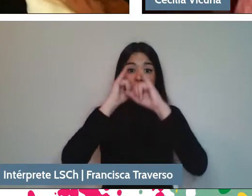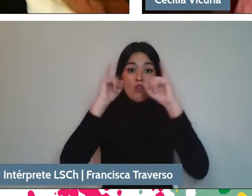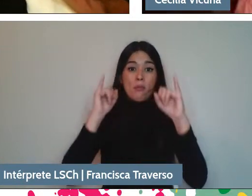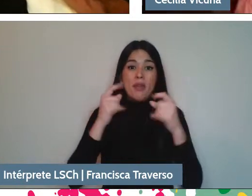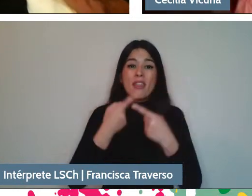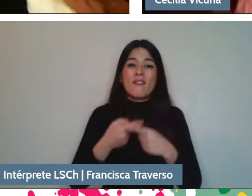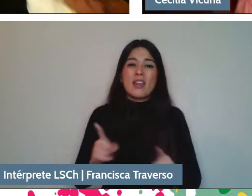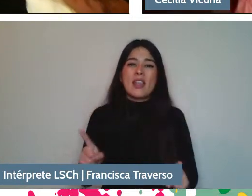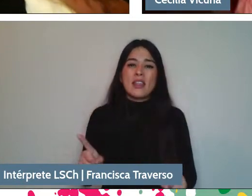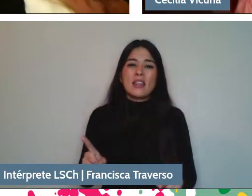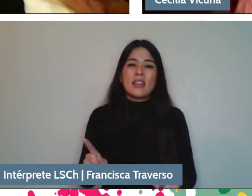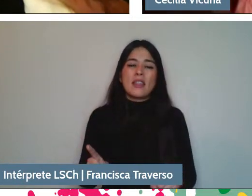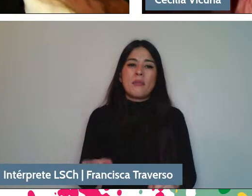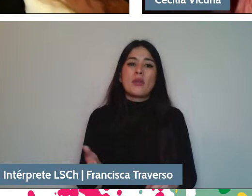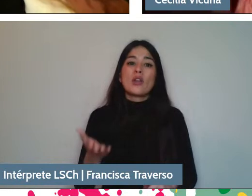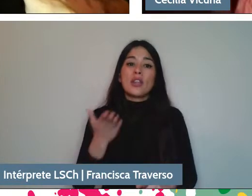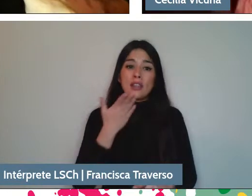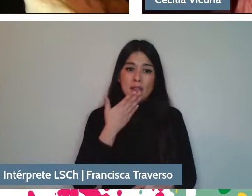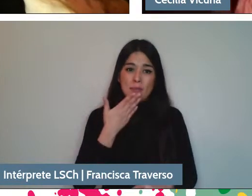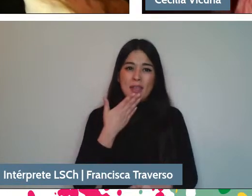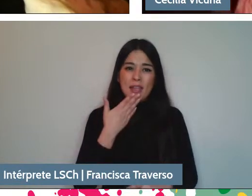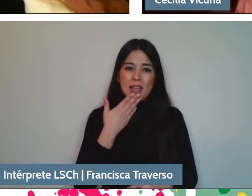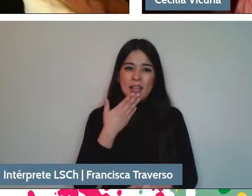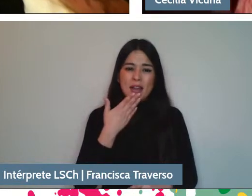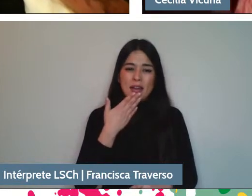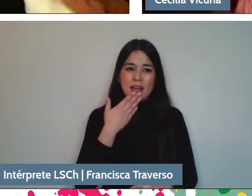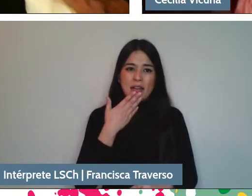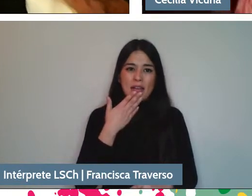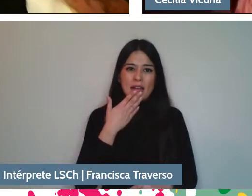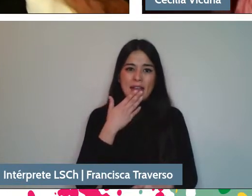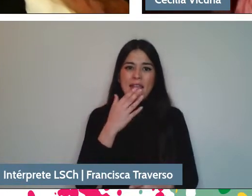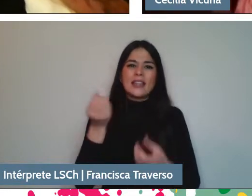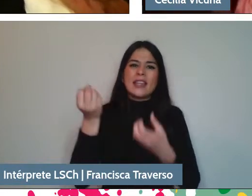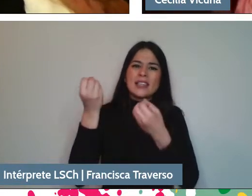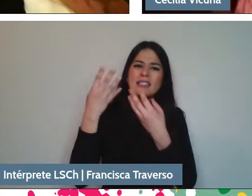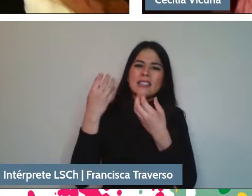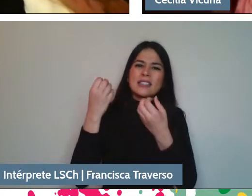Pero que también, por otro lado, te enseña la resistencia de lo precario